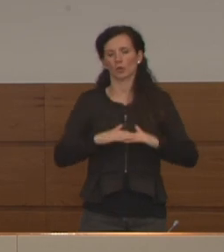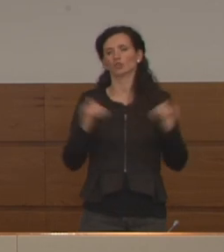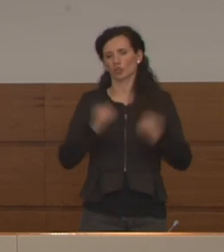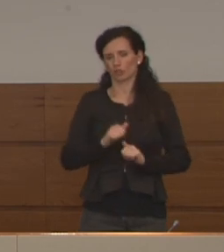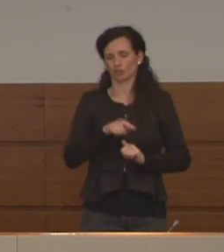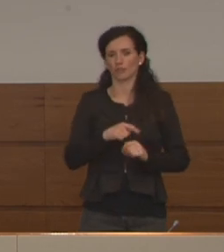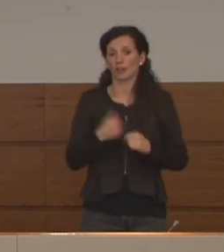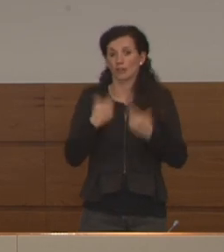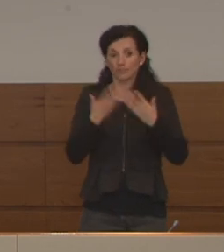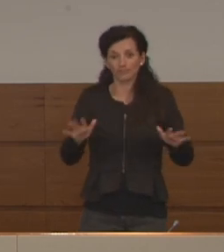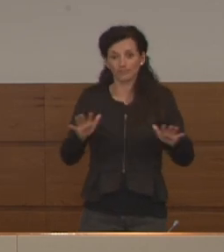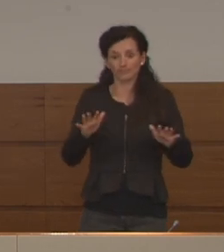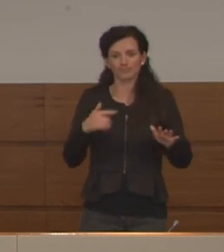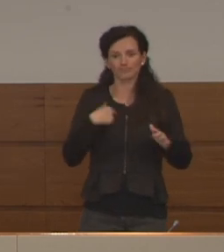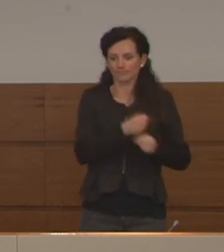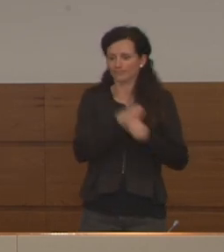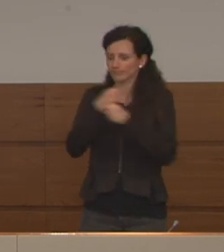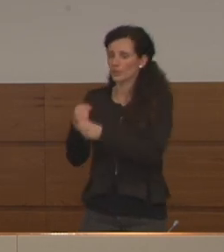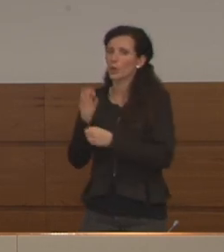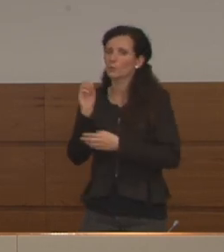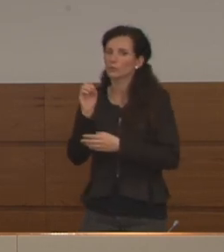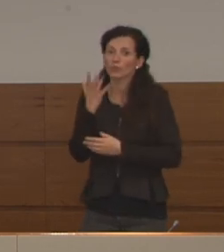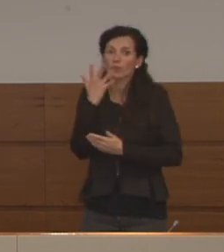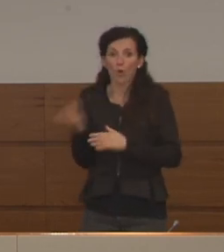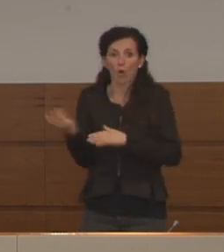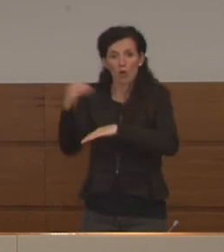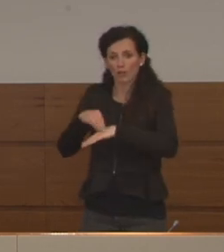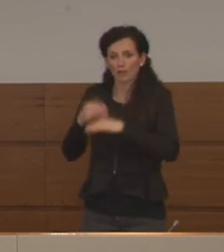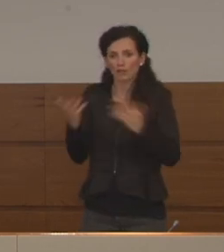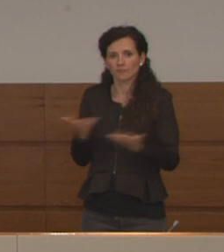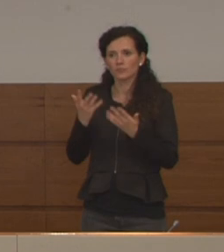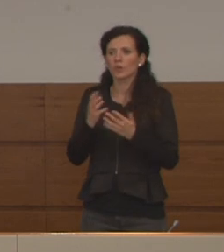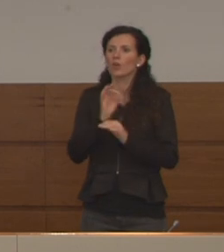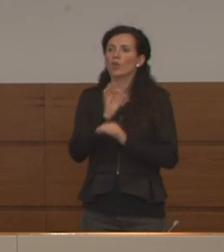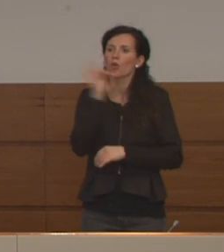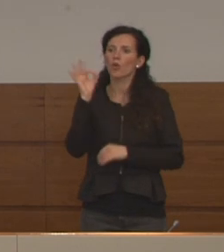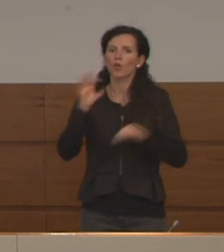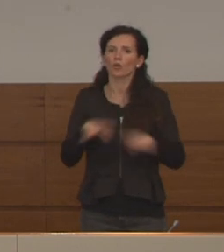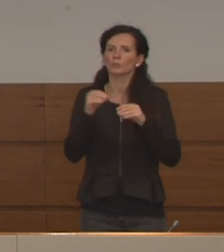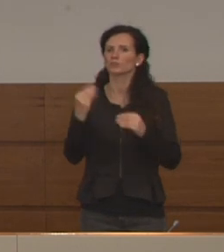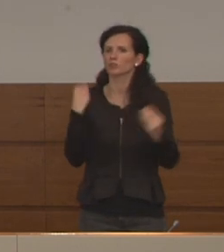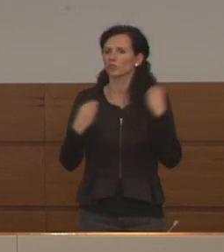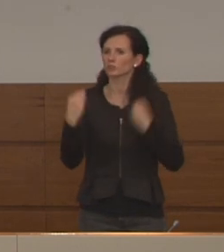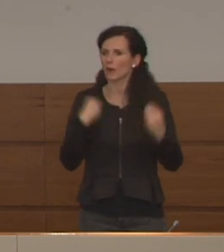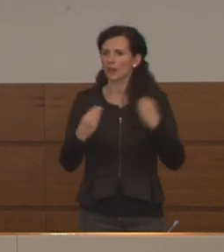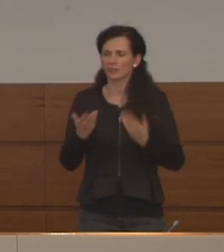Io mi fermo qui. Professore, se vuole aggiungere qualcosa oppure passiamo direttamente alle domande.